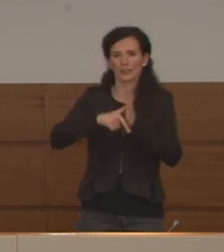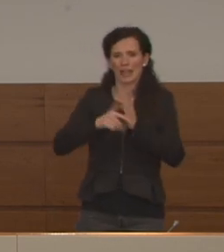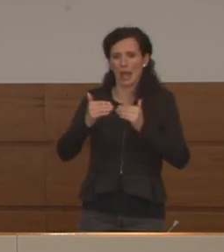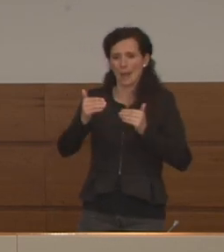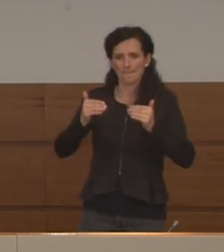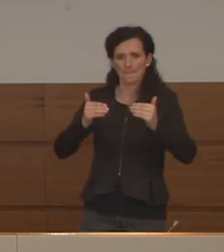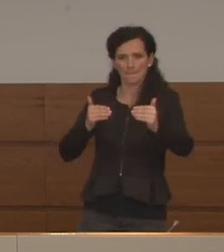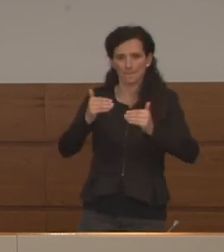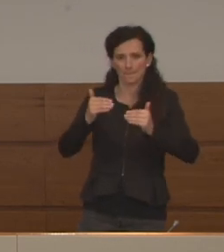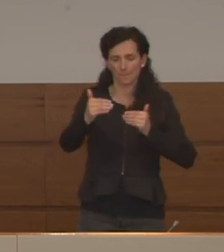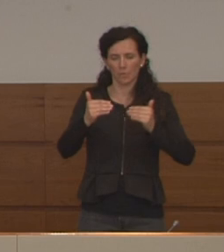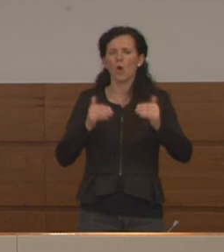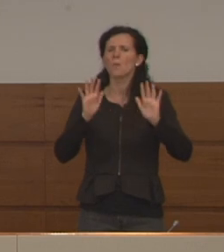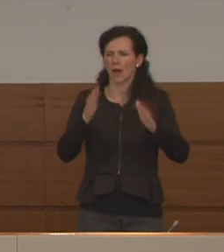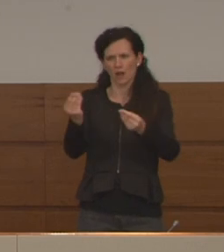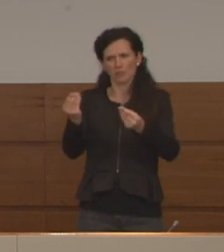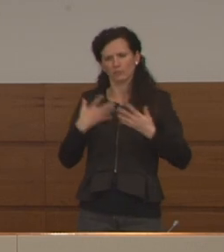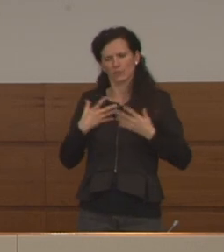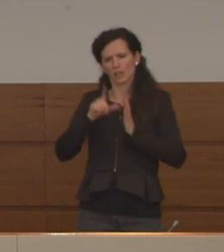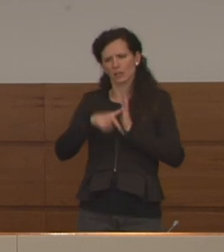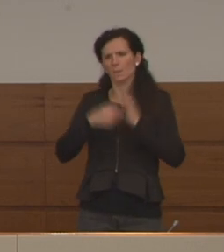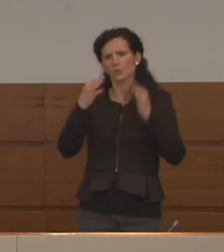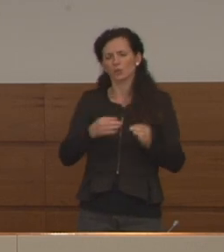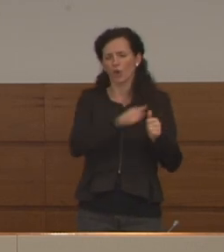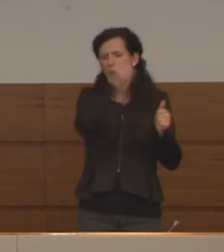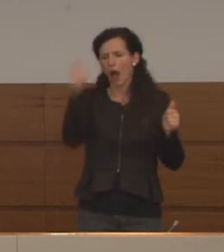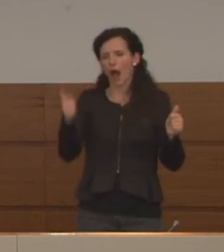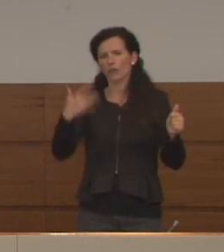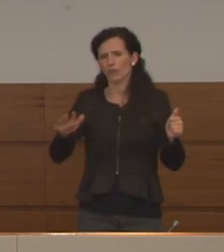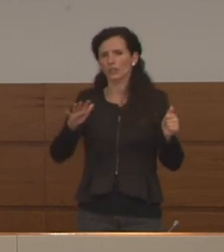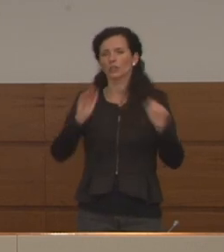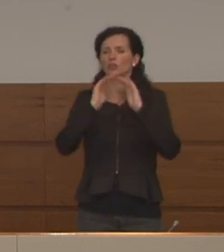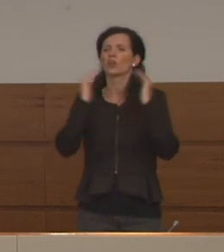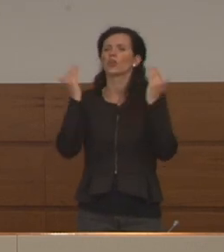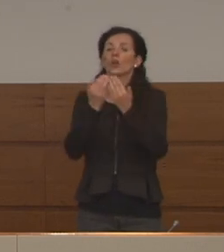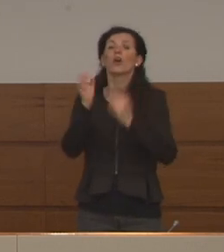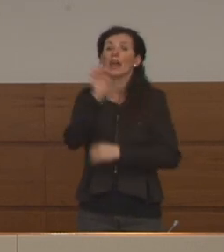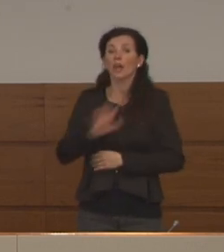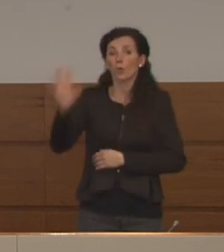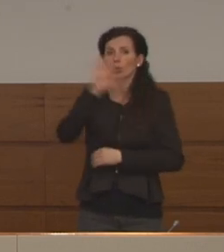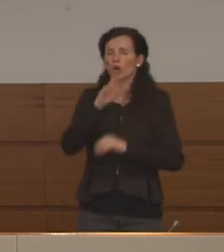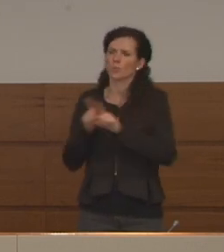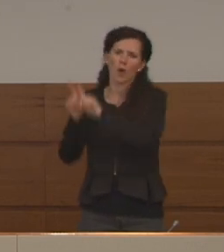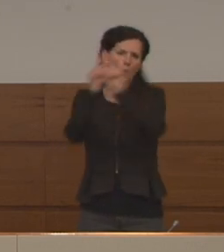e vedrete che alla fine dell'anno avremo normalizzato tutti i paesi europei nella stessa condizione.